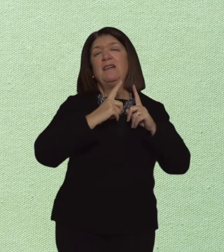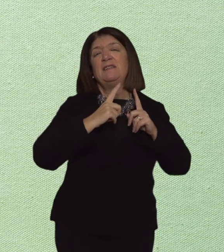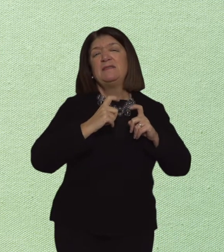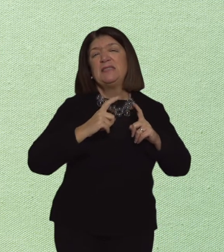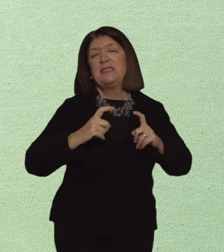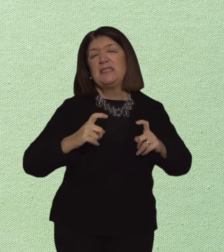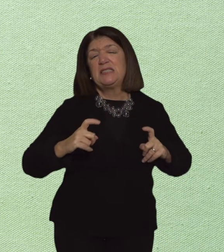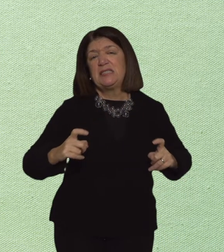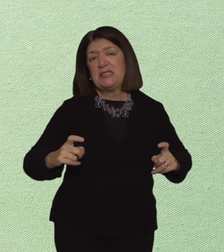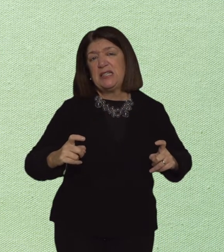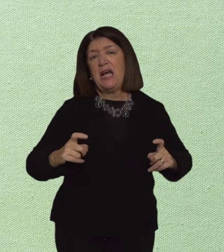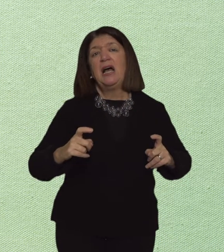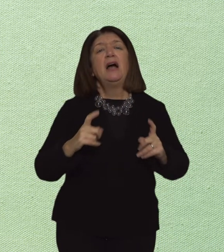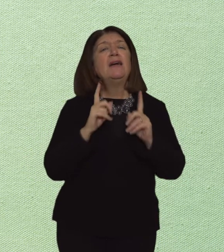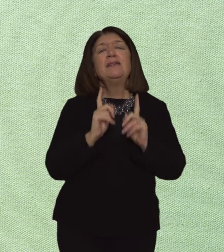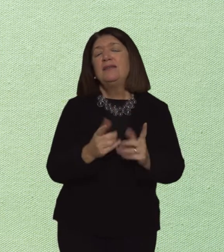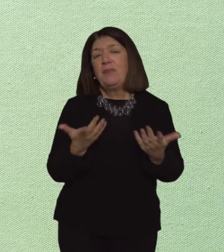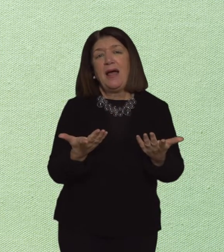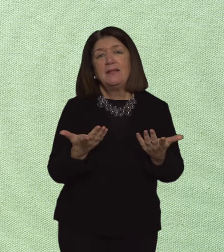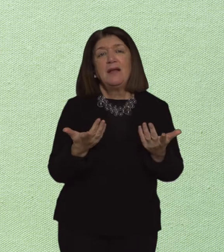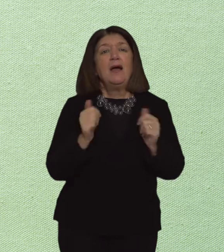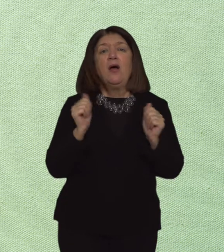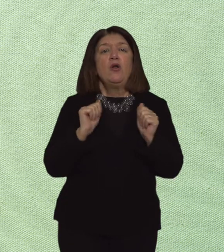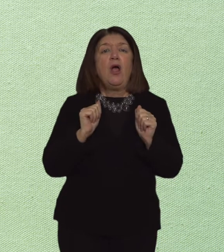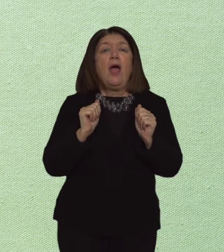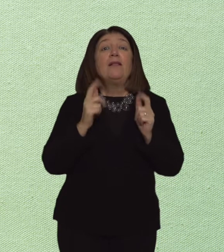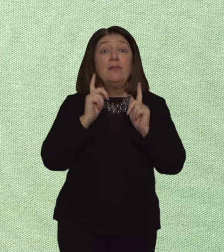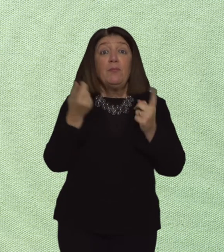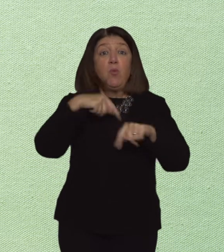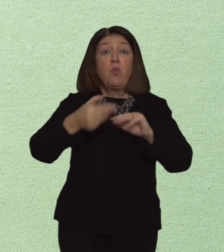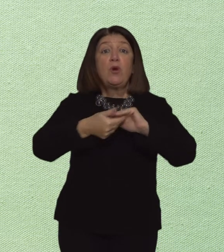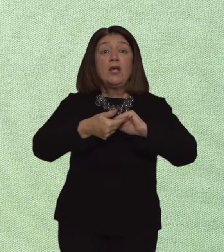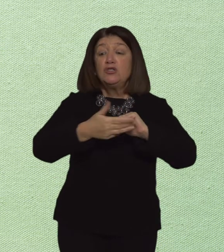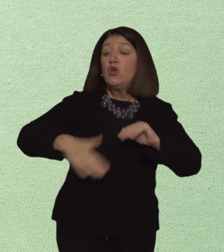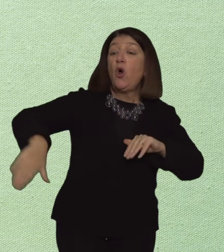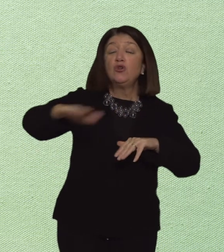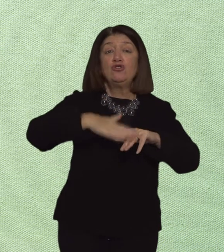per farlo..., e le identità sono un costrutto sociale allora fintanto che noi non ci mettiamo nella condizione